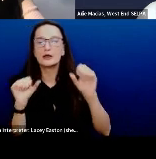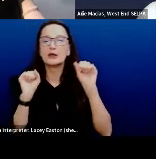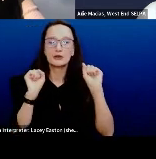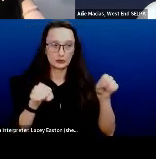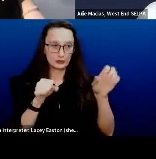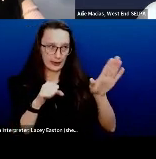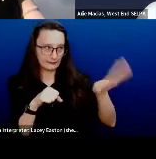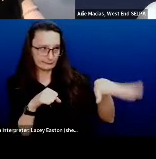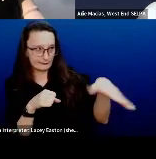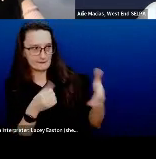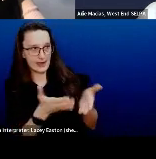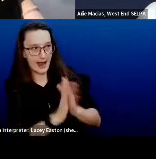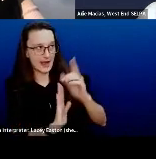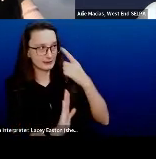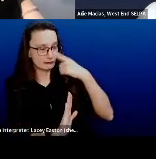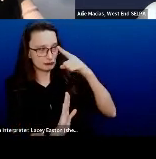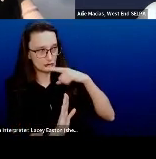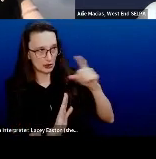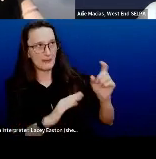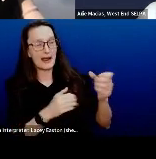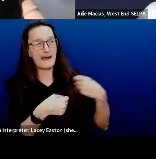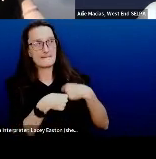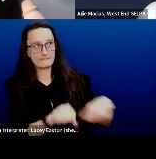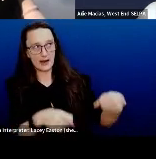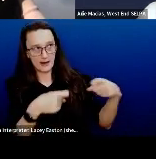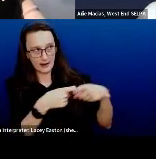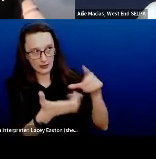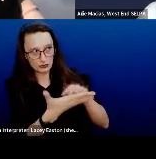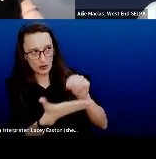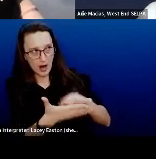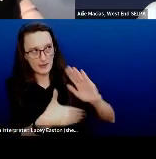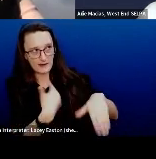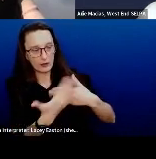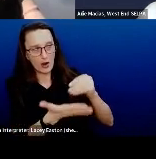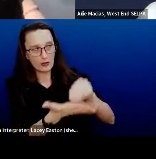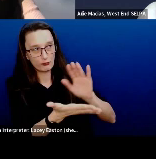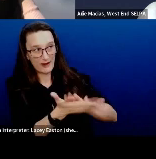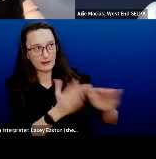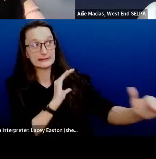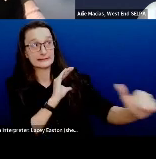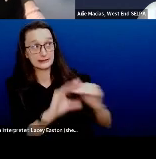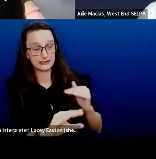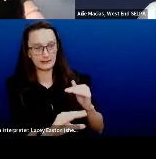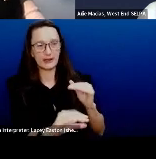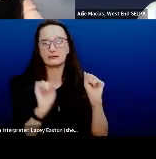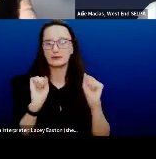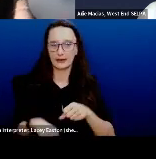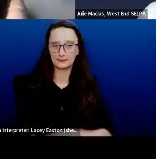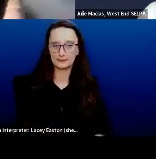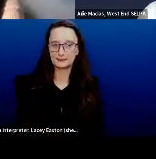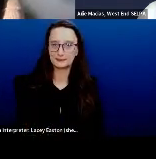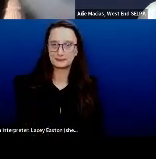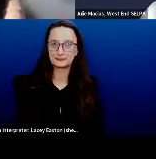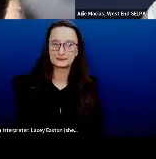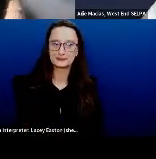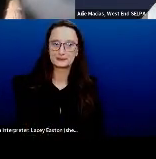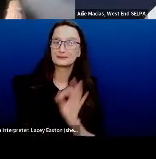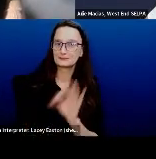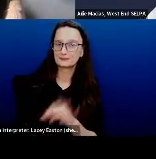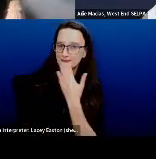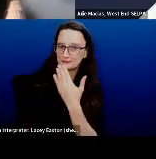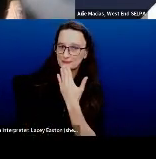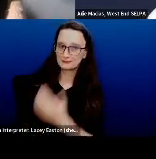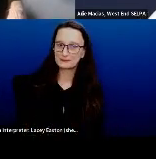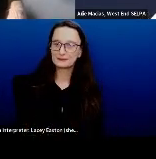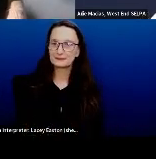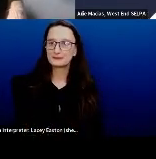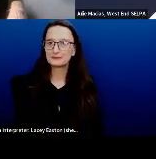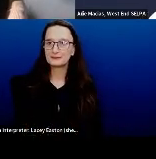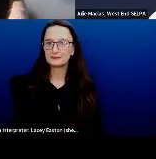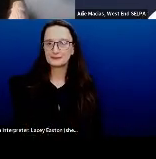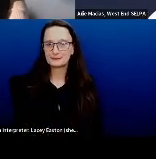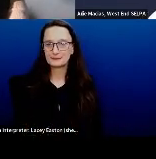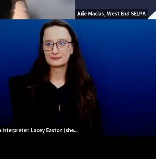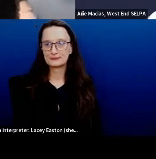una copia digital de los registros y le envíen esa copia digital por correo electrónico. Gracias. Está bien, voy